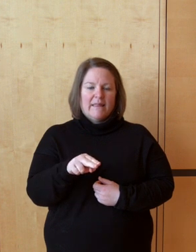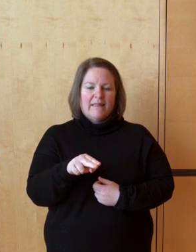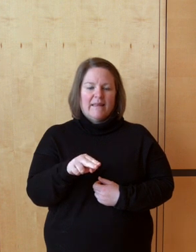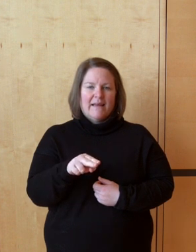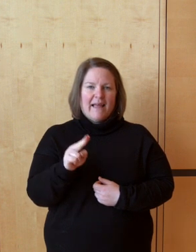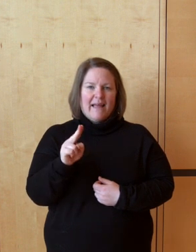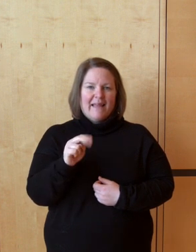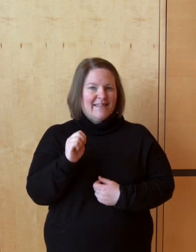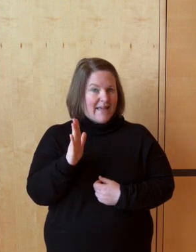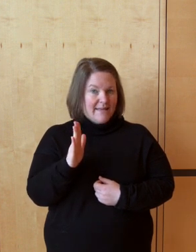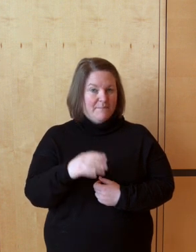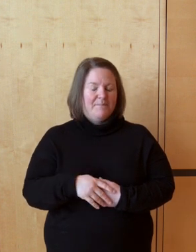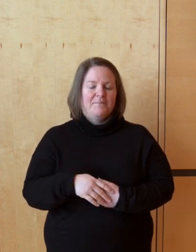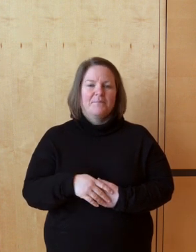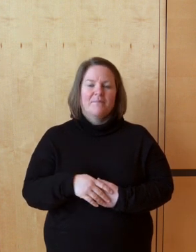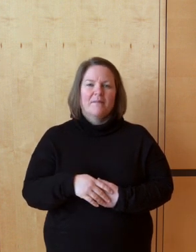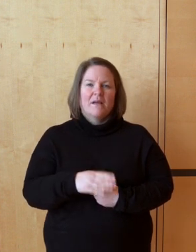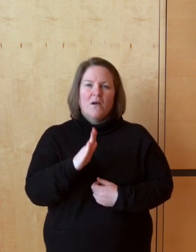Nej Jonna Löfgren